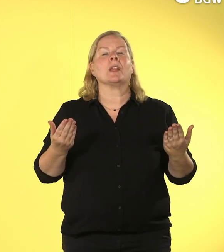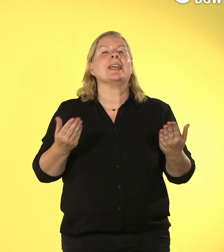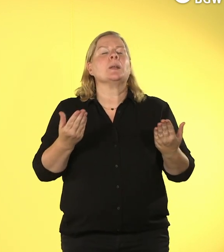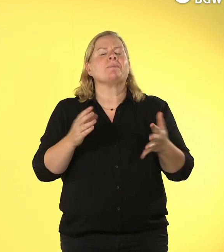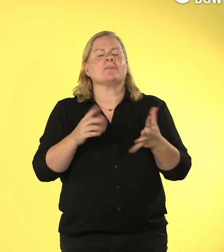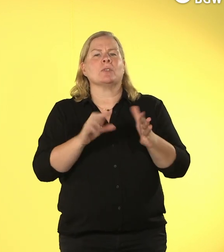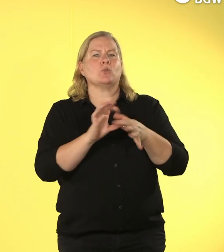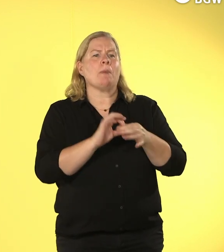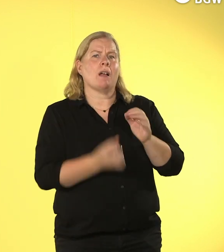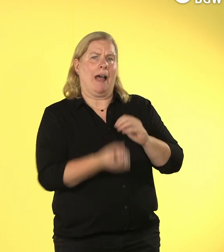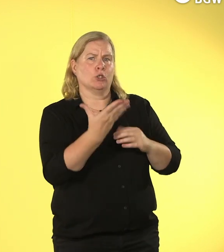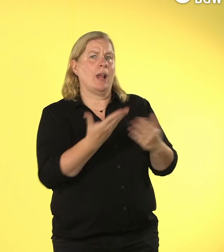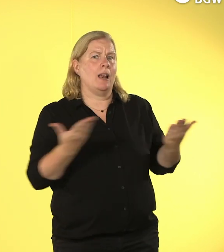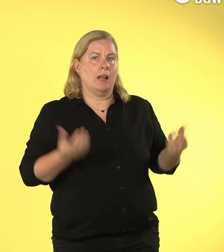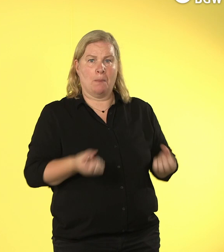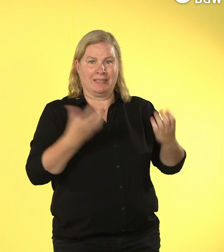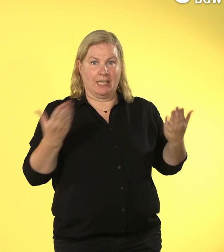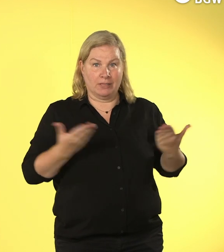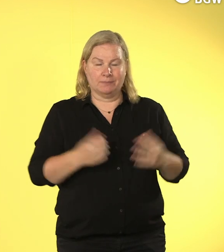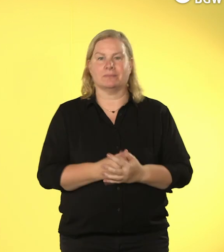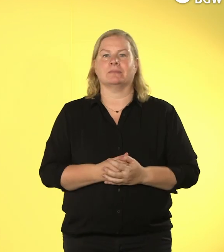Das ist die Generation Alpha.